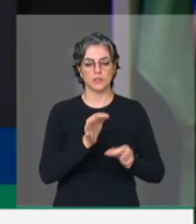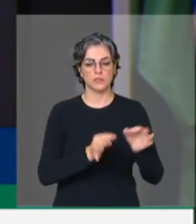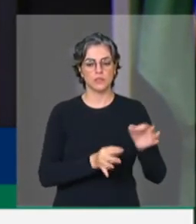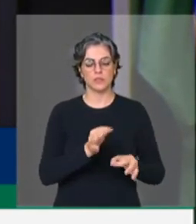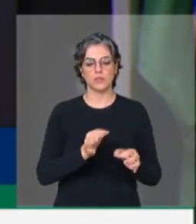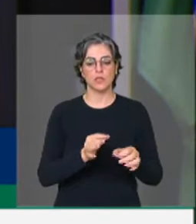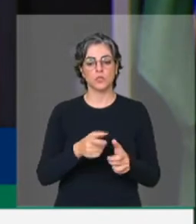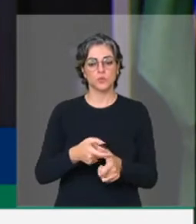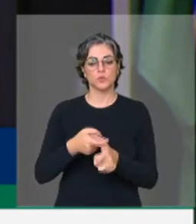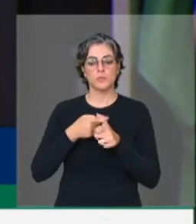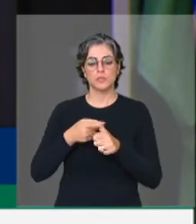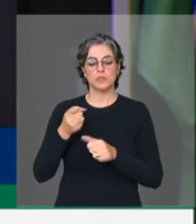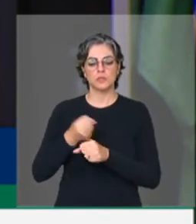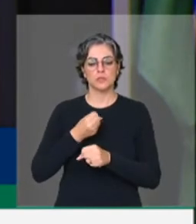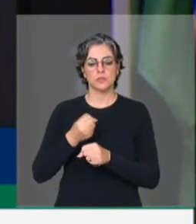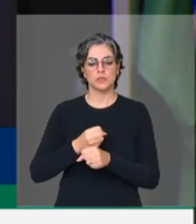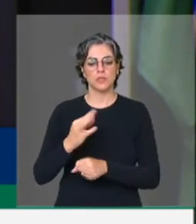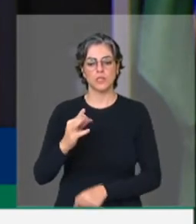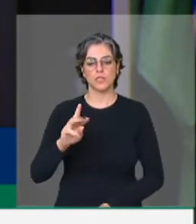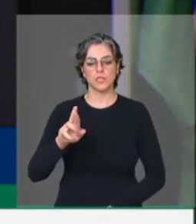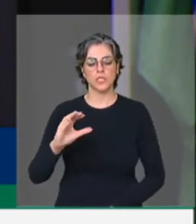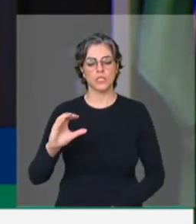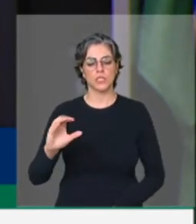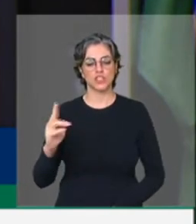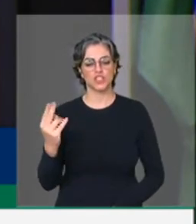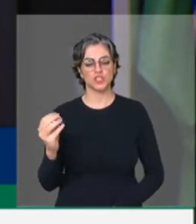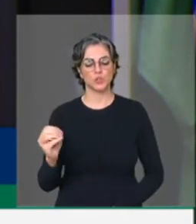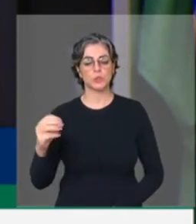DO TRECHO C DA BR 319, UM TRECHO DE 52 QUILÔMETROS QUE JÁ É UM TRECHO ASFALTADO,